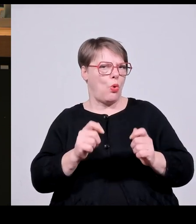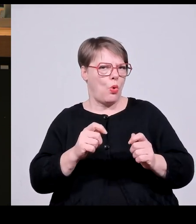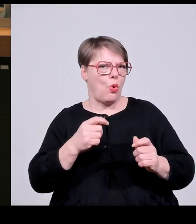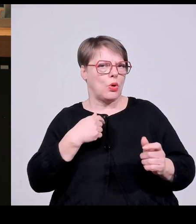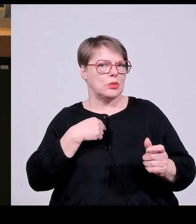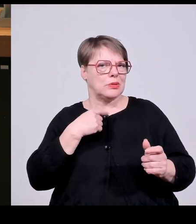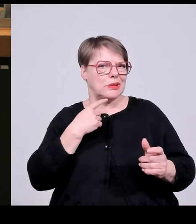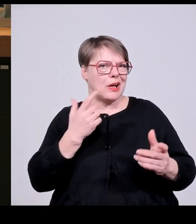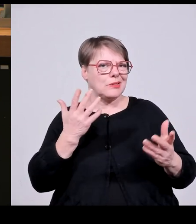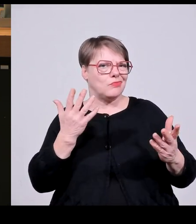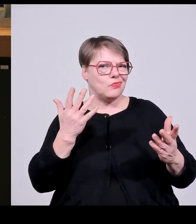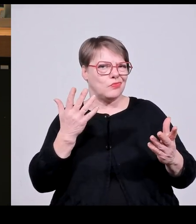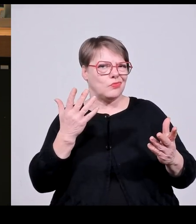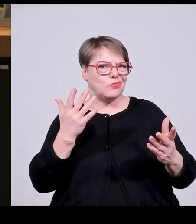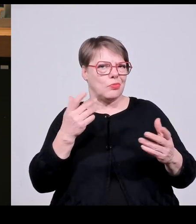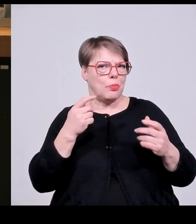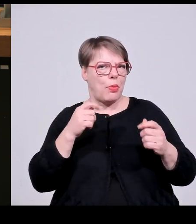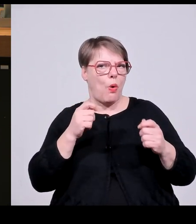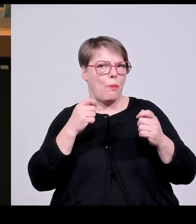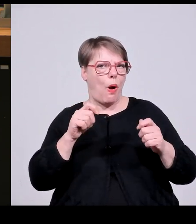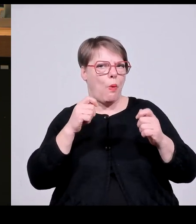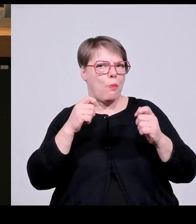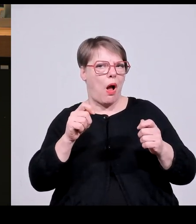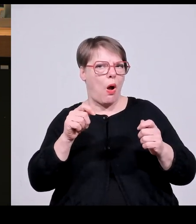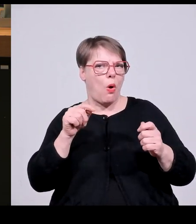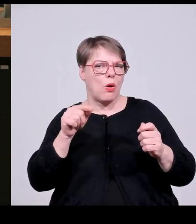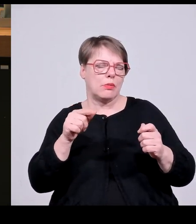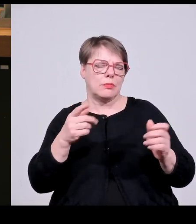los ist und wieder Alexanderplatz, wie das alles funktioniert mit dem